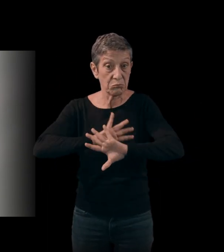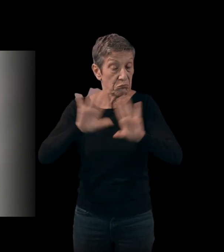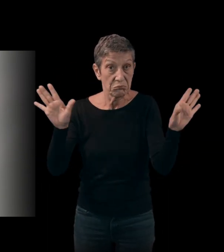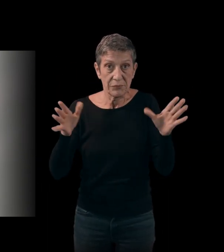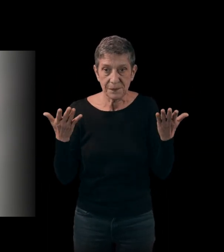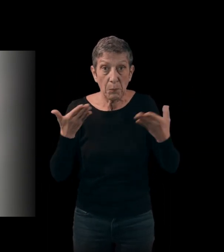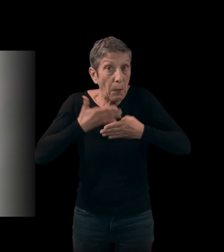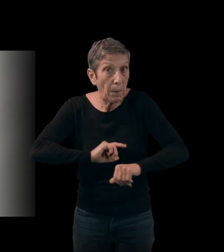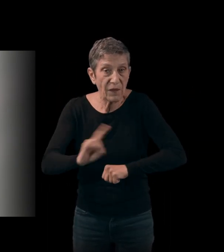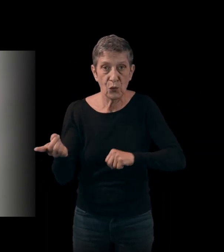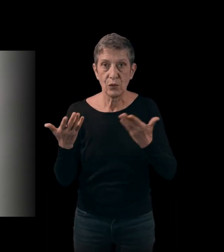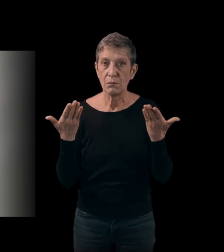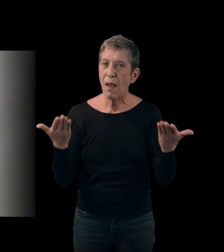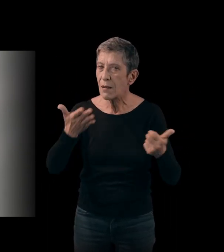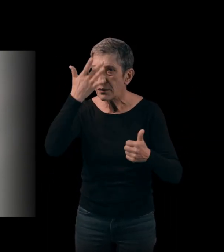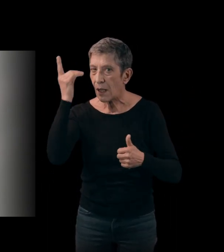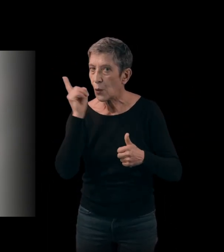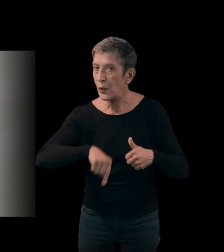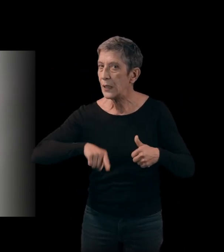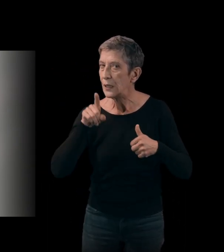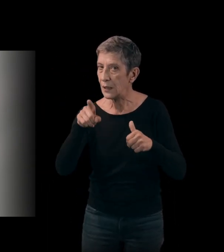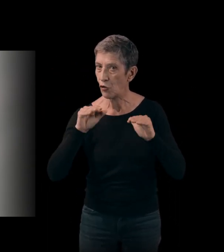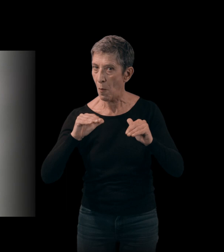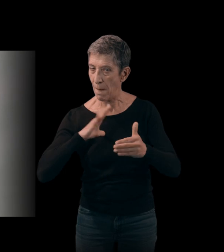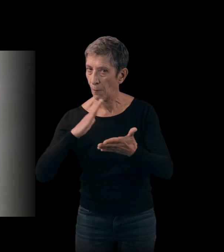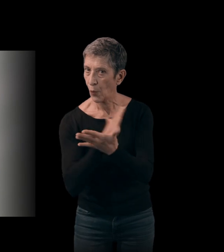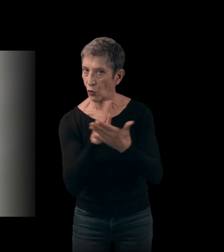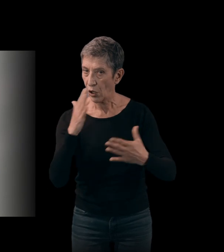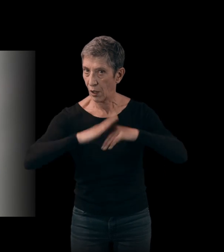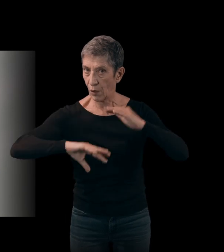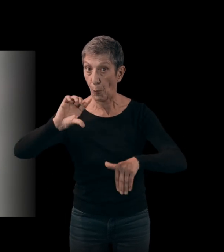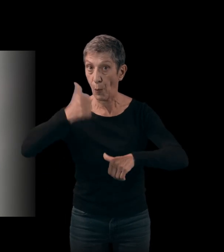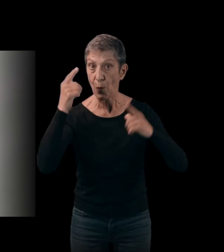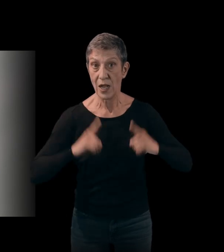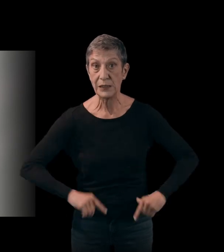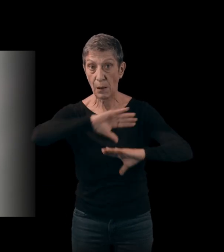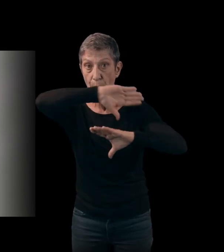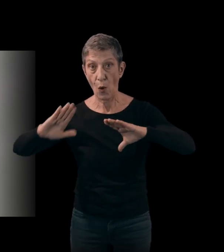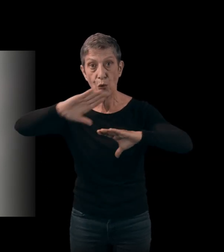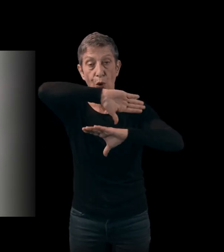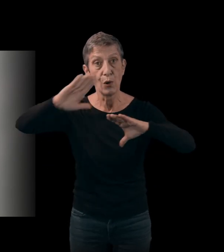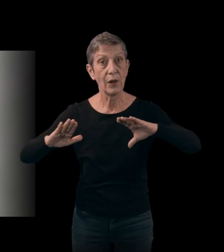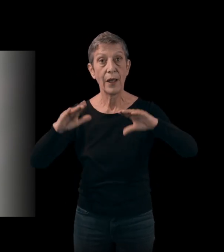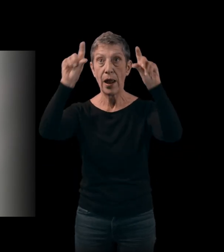Pourtant, Saint-Denis s’apprêtait à enfanter le tout premier lycée de la périphérie, et c’est bien le nom du petit Paul qui trône